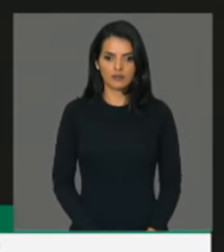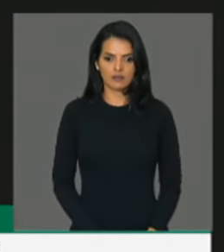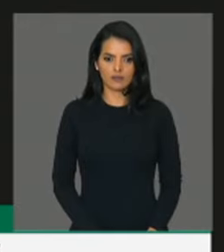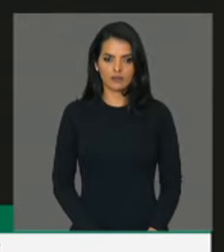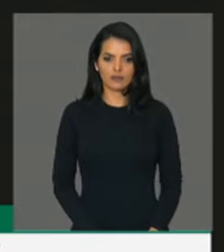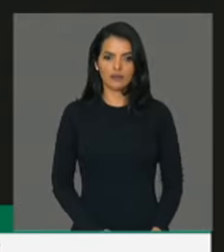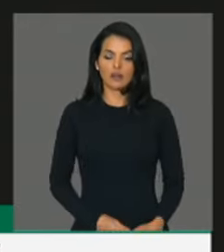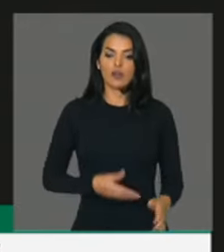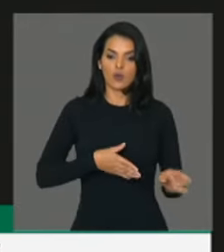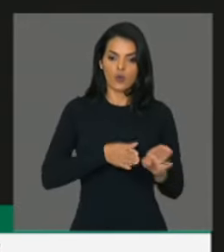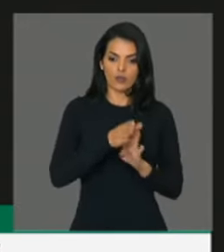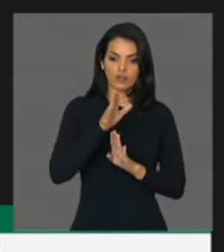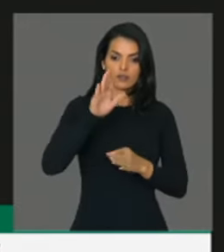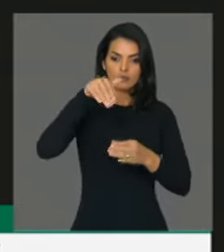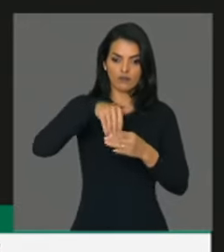IMPORTANTE. QUERIA FELICITAR AQUI O NOSSO DR. LUIZINHO,